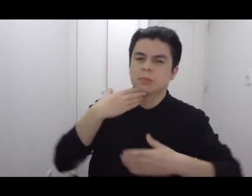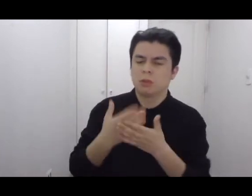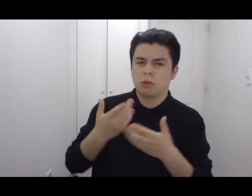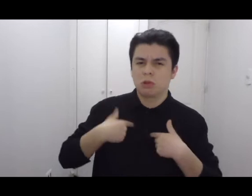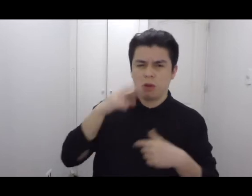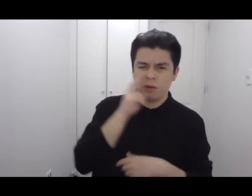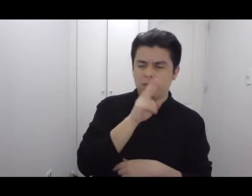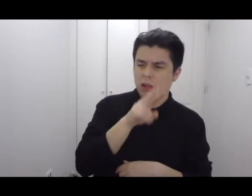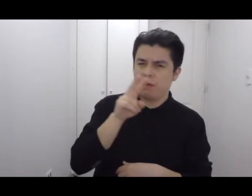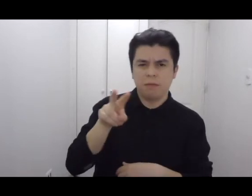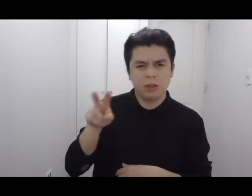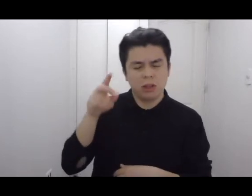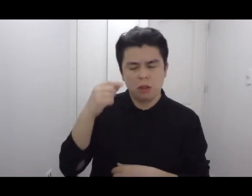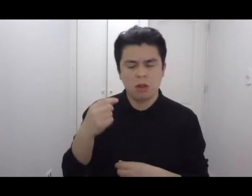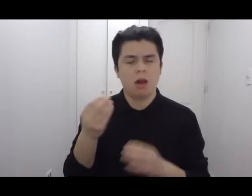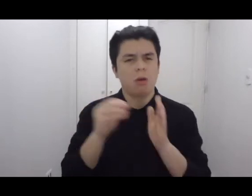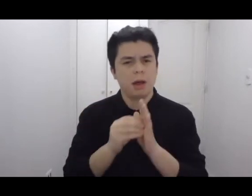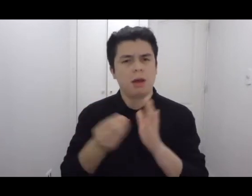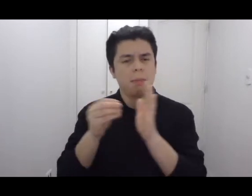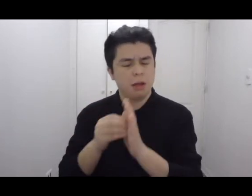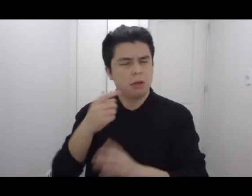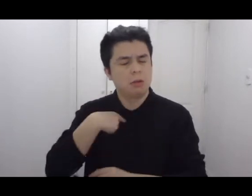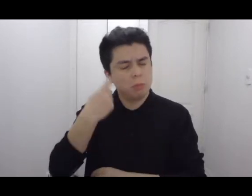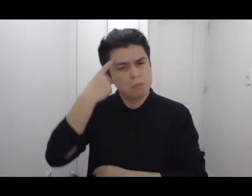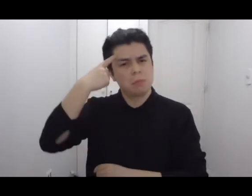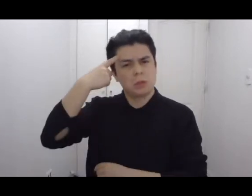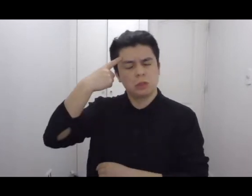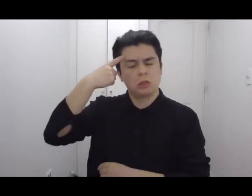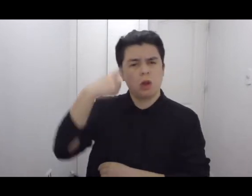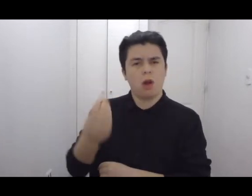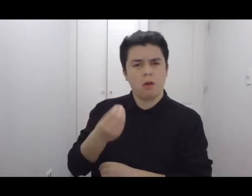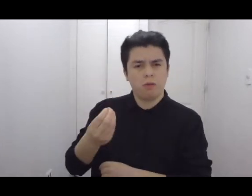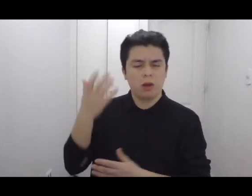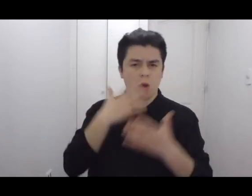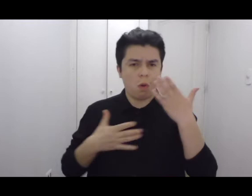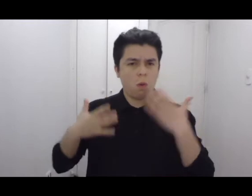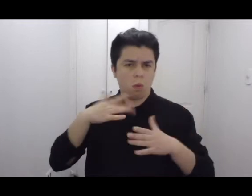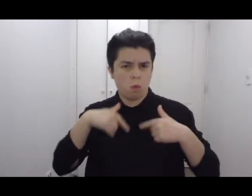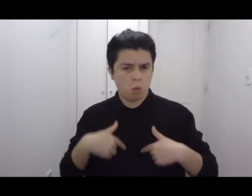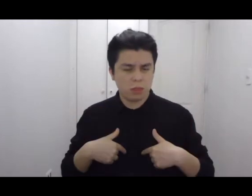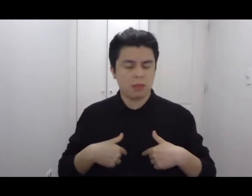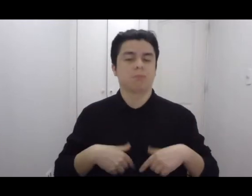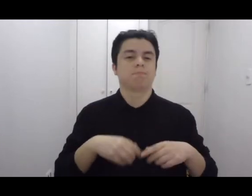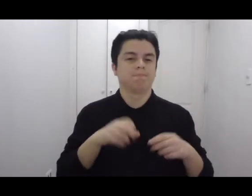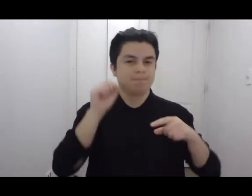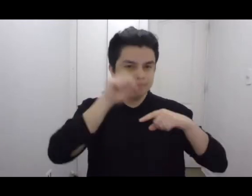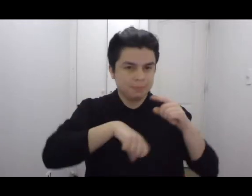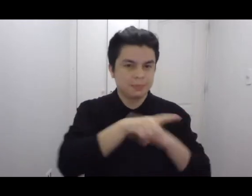quedando en la cabeza que es bueno pensar que uno en realidad se tiene que cuidar y hacerle